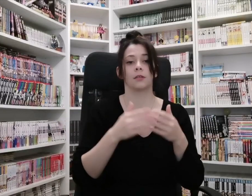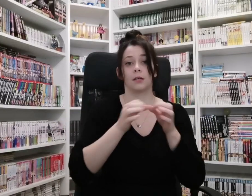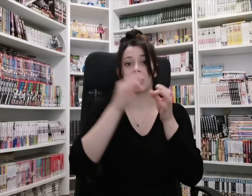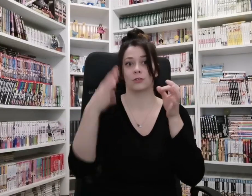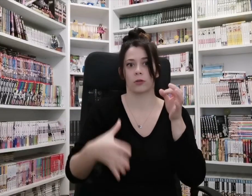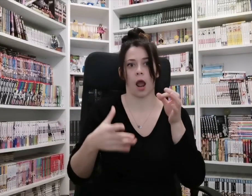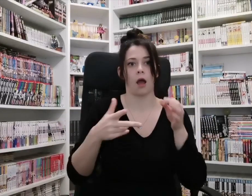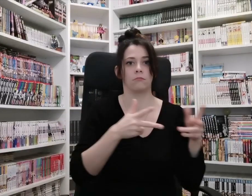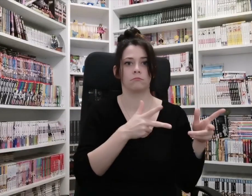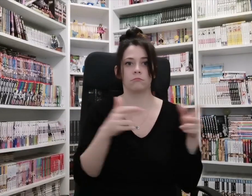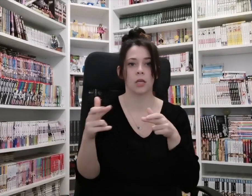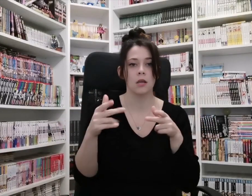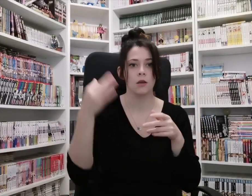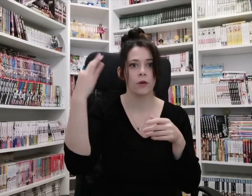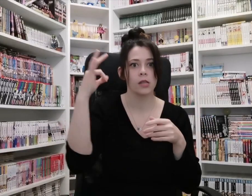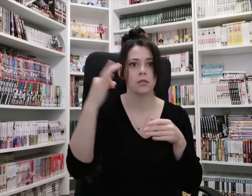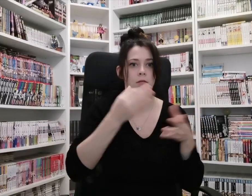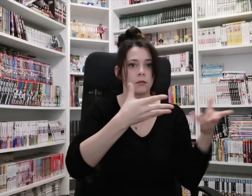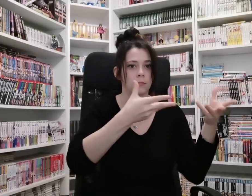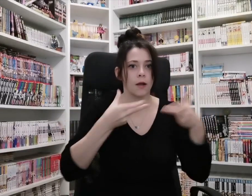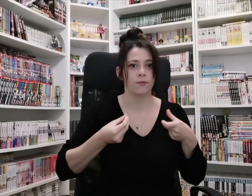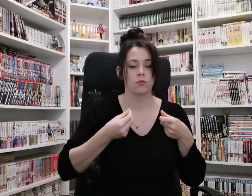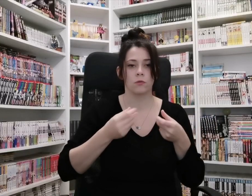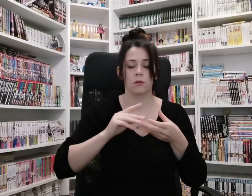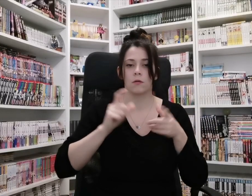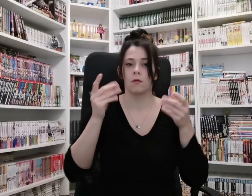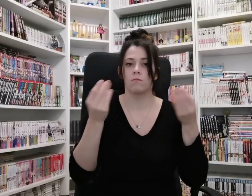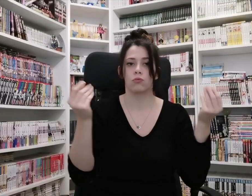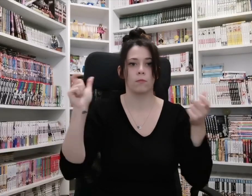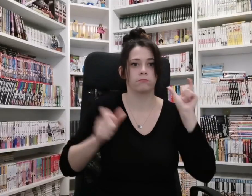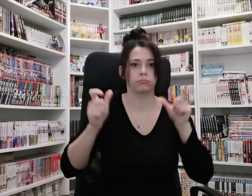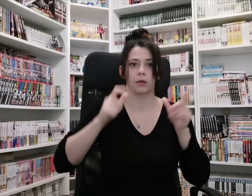Le résultat, c'est une série unique et très bienveillante…